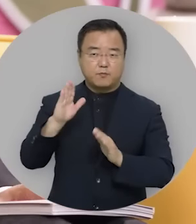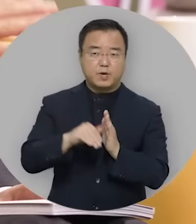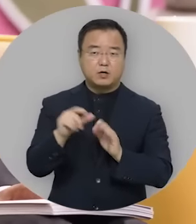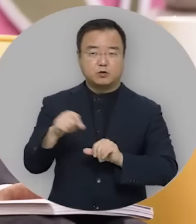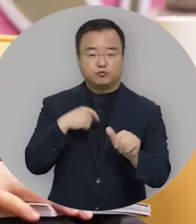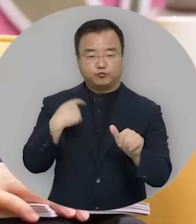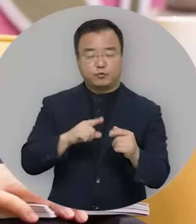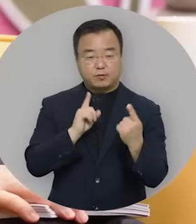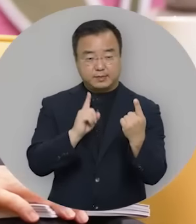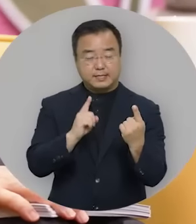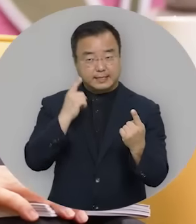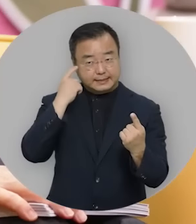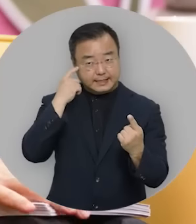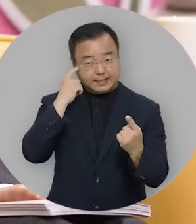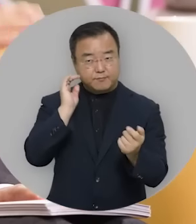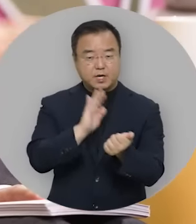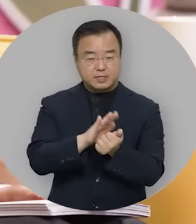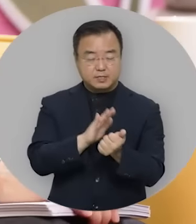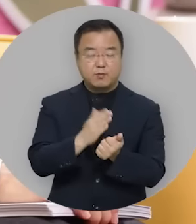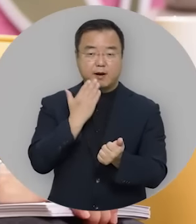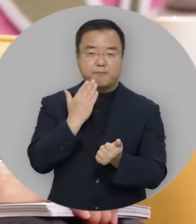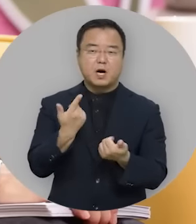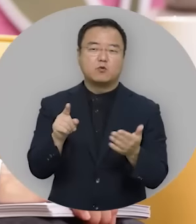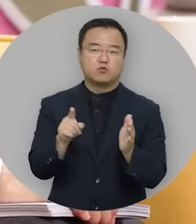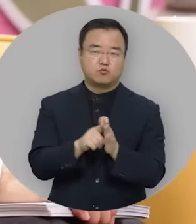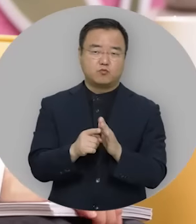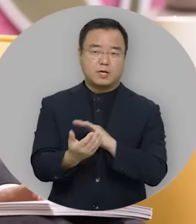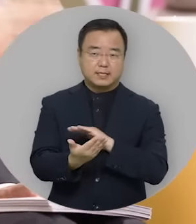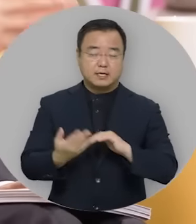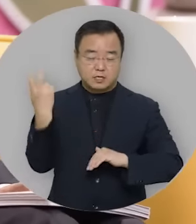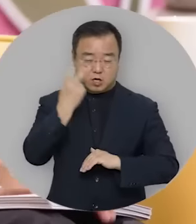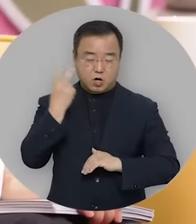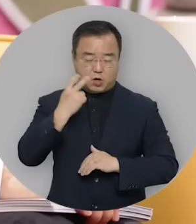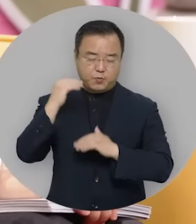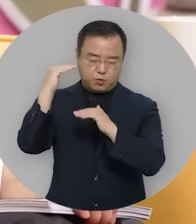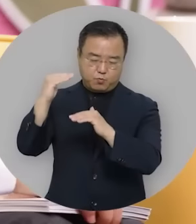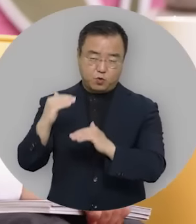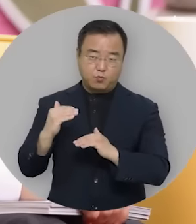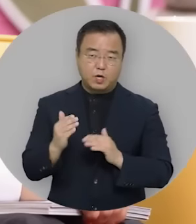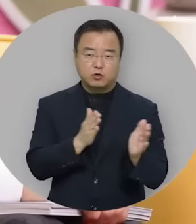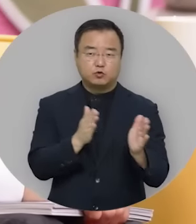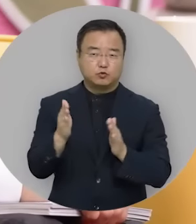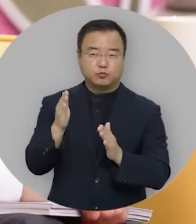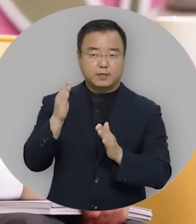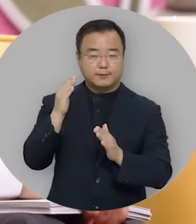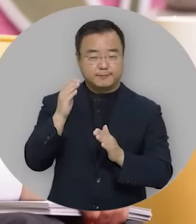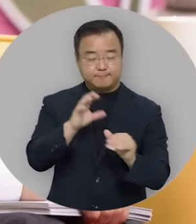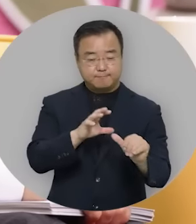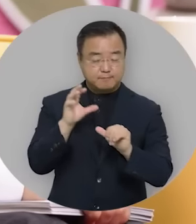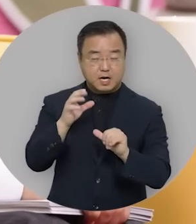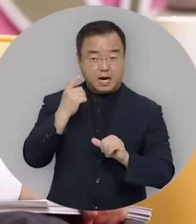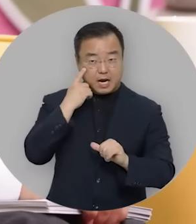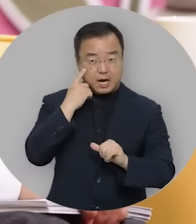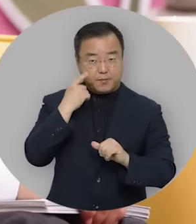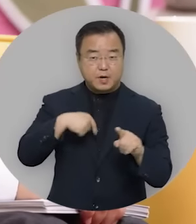특수교육 대상자를 고려한 지원이 이루어질 수 있도록 사전 검토 목록을 마련하여 적용하는 정책도